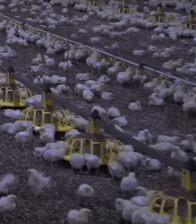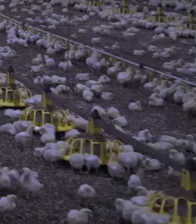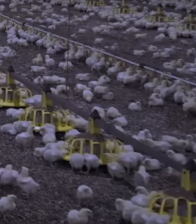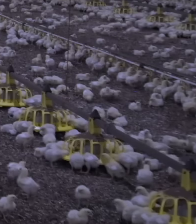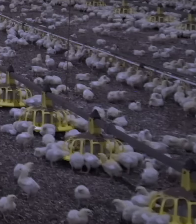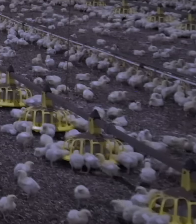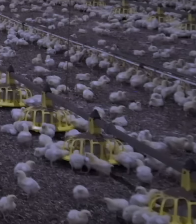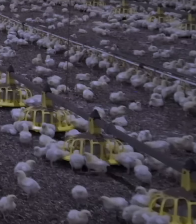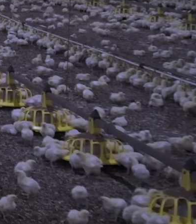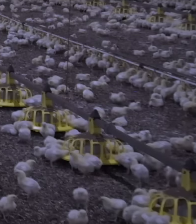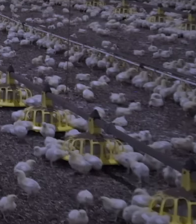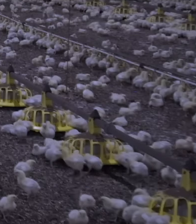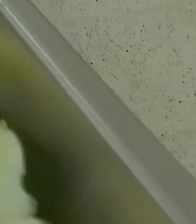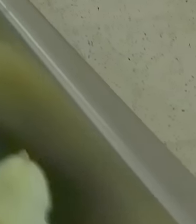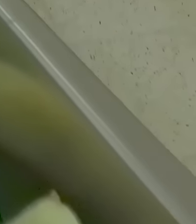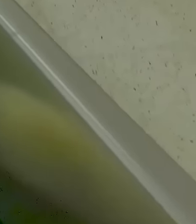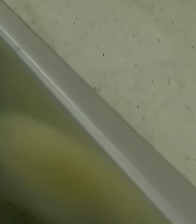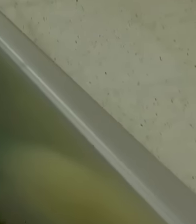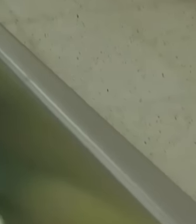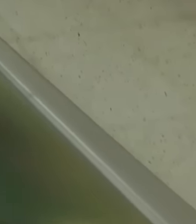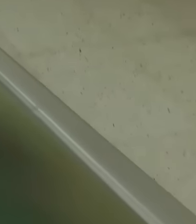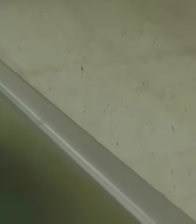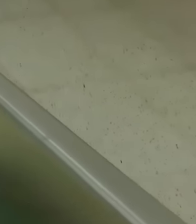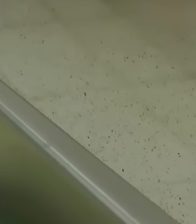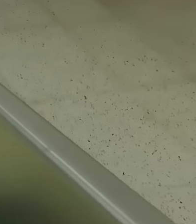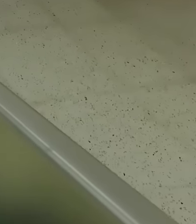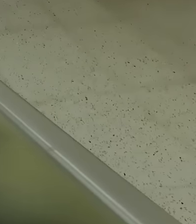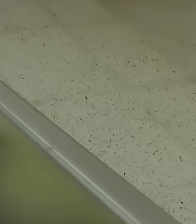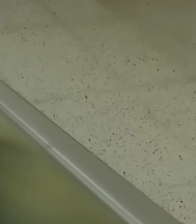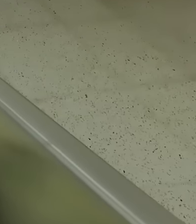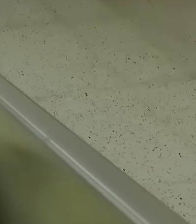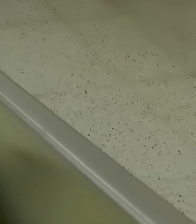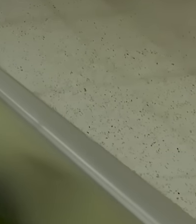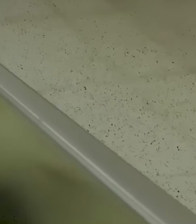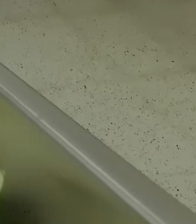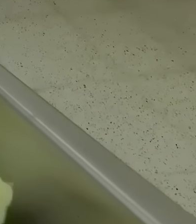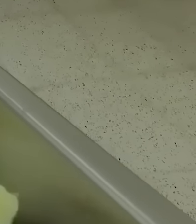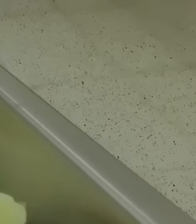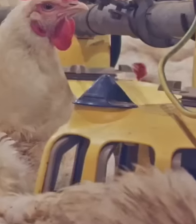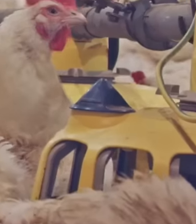conocido mundialmente por su producción de pollo y alimentos derivados, no ha venido a probar suerte,